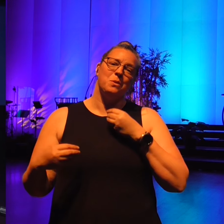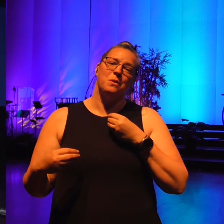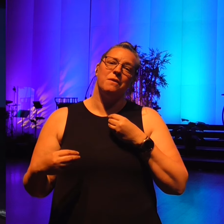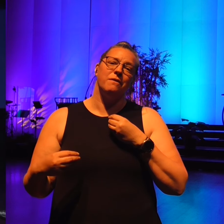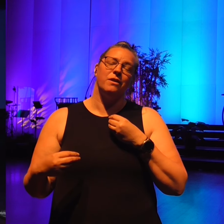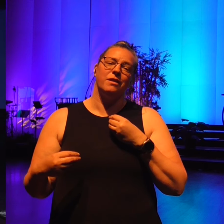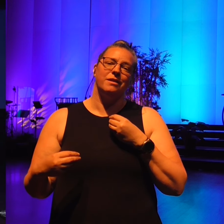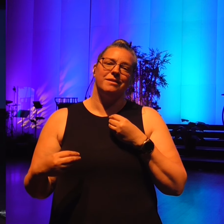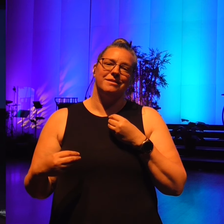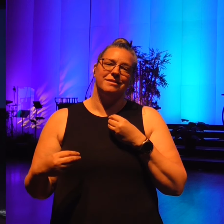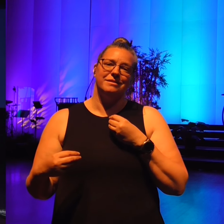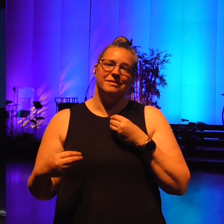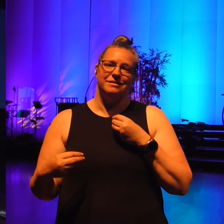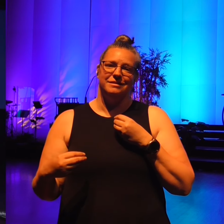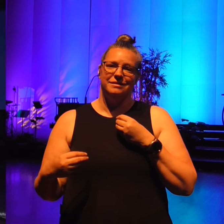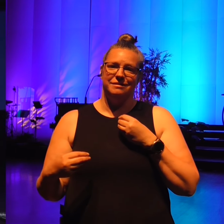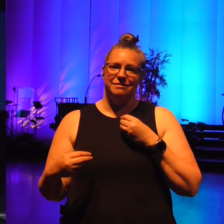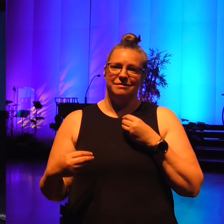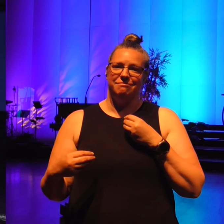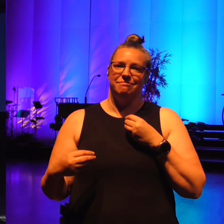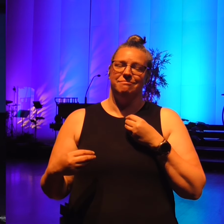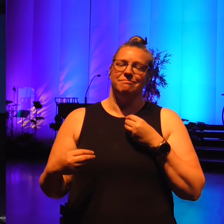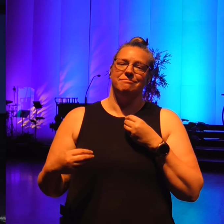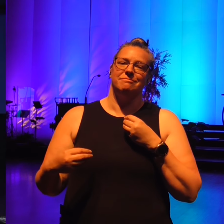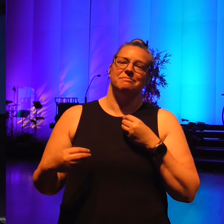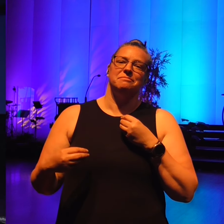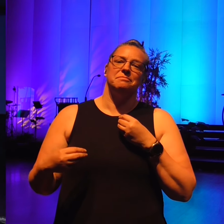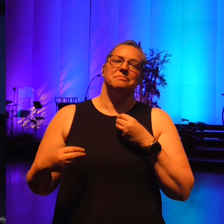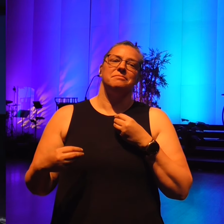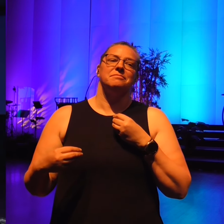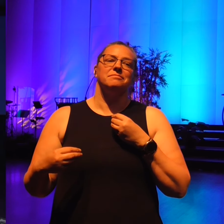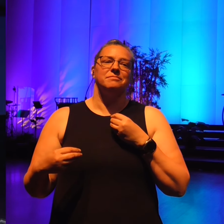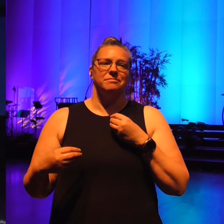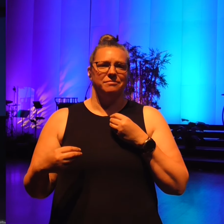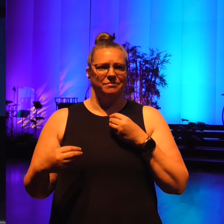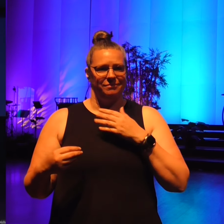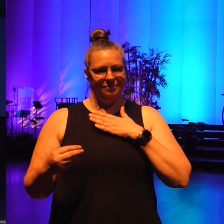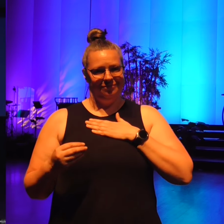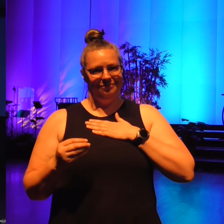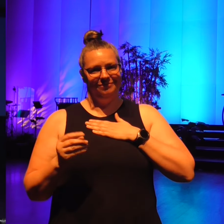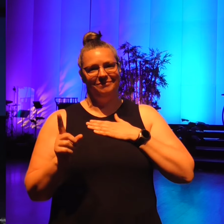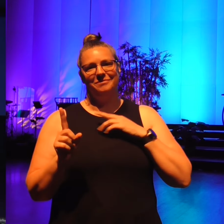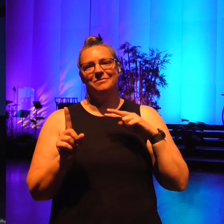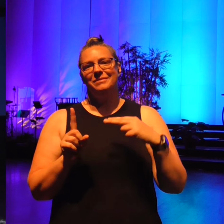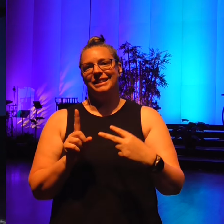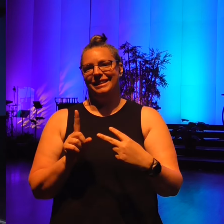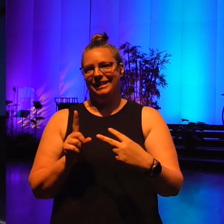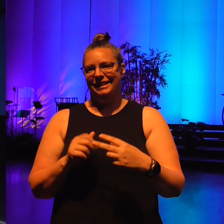hermoso para mí